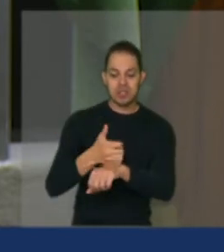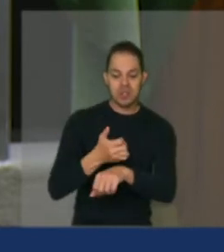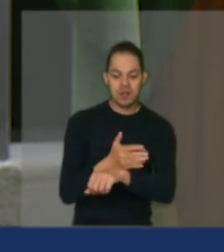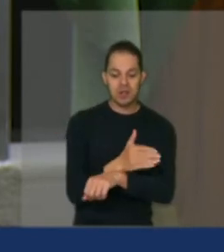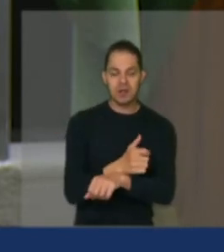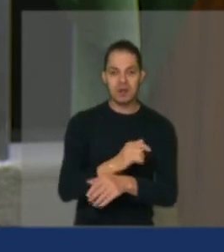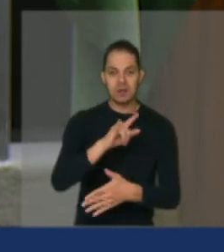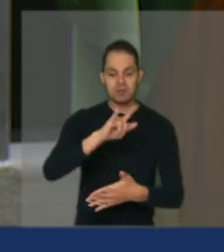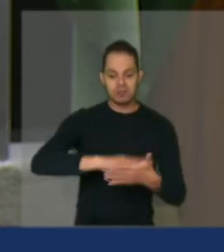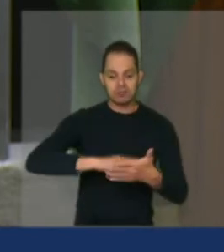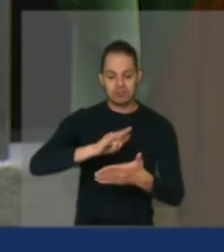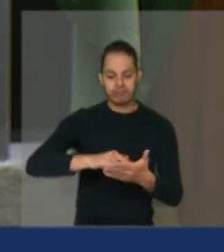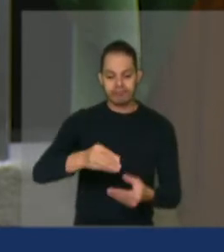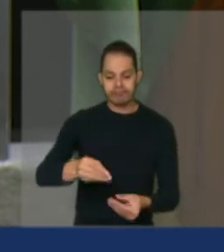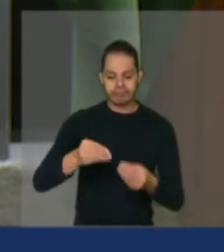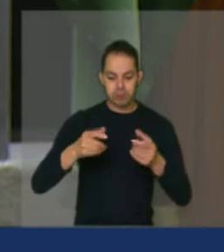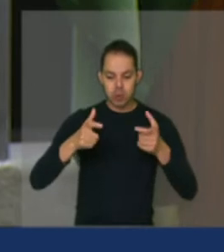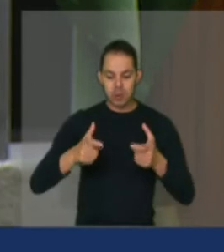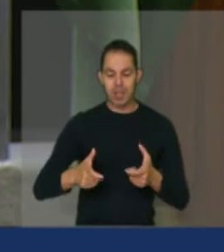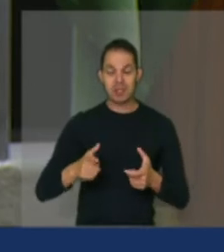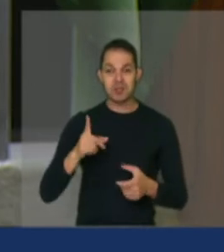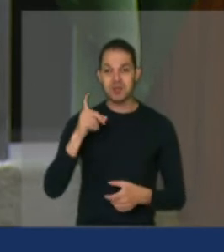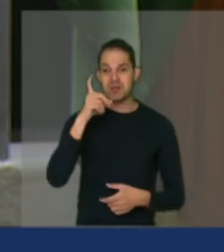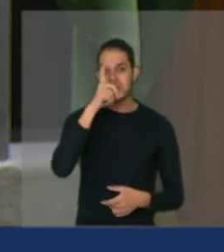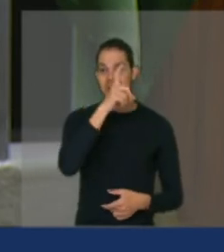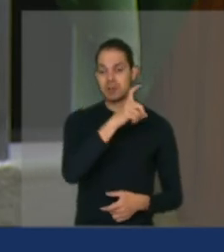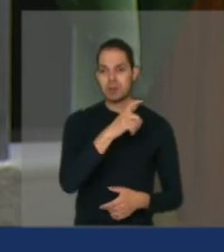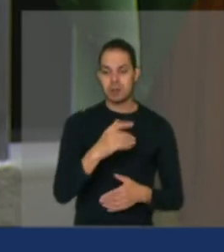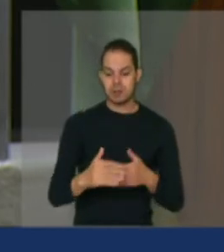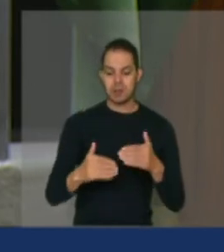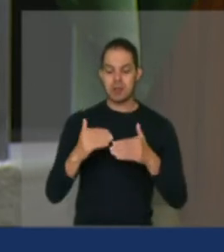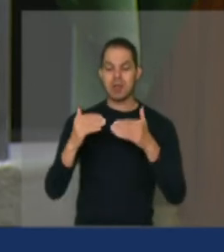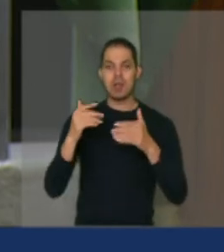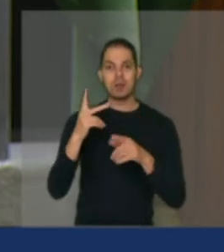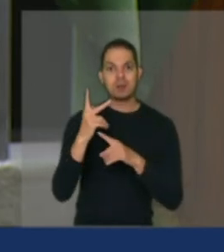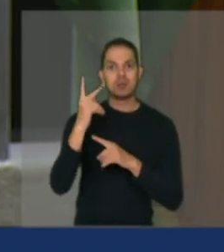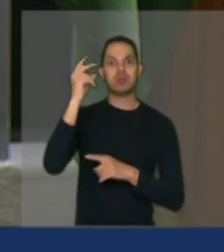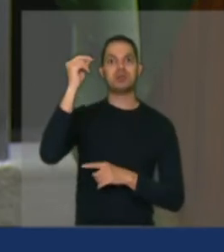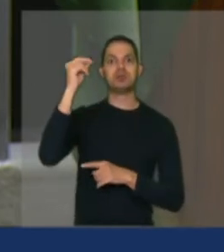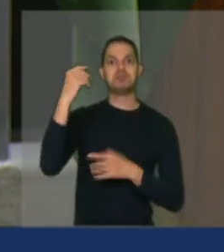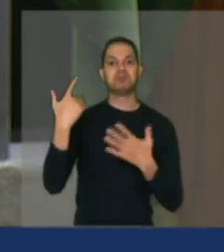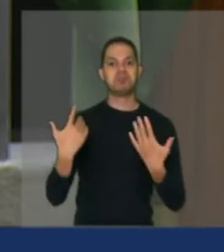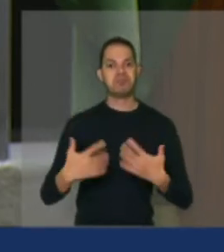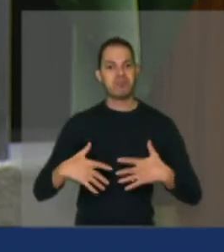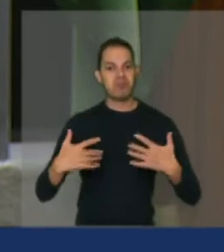PROPRIEDADE. ESTE AVANÇO REPRESENTA UMA CONQUISTA NÃO SOMENTE PARA QUEM TRABALHA NA AGROPECUÁRIA NA AMAZÔNIA MAS